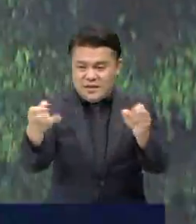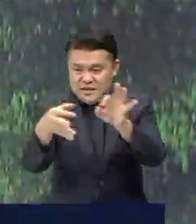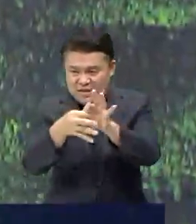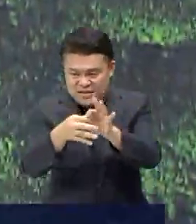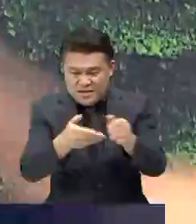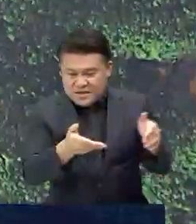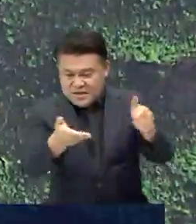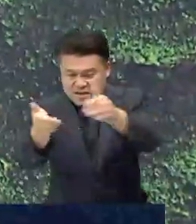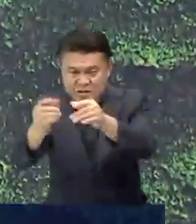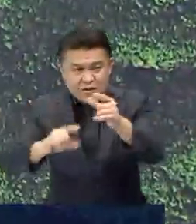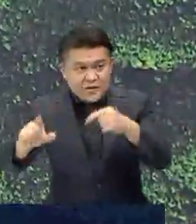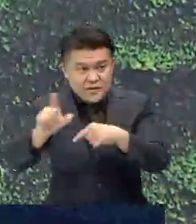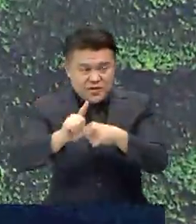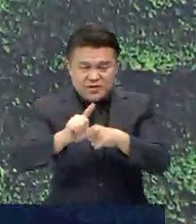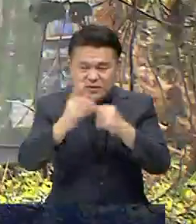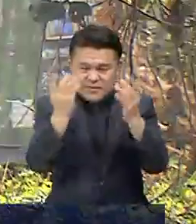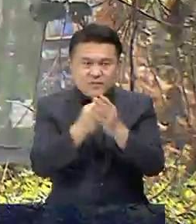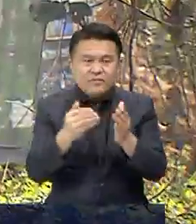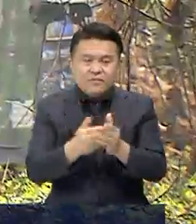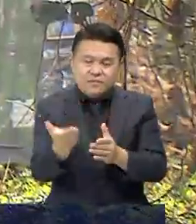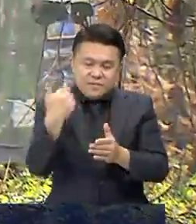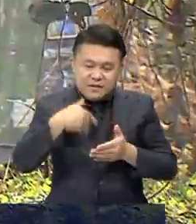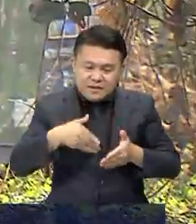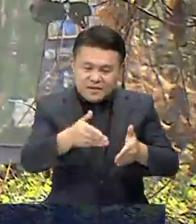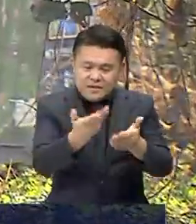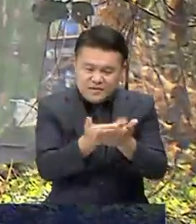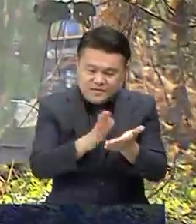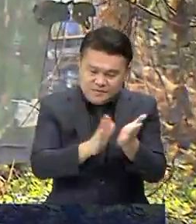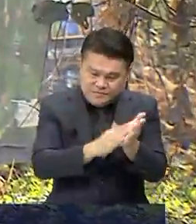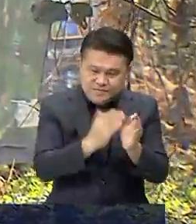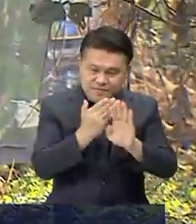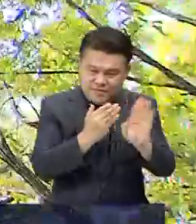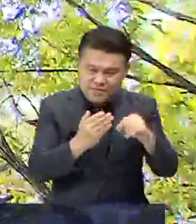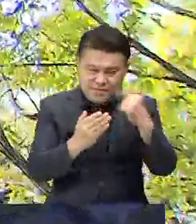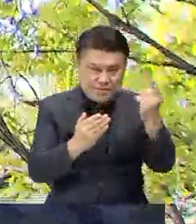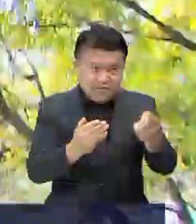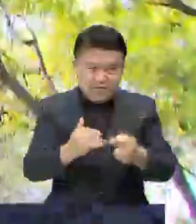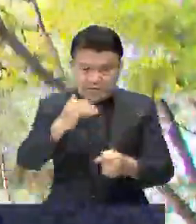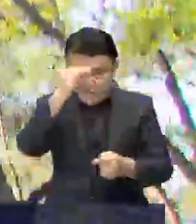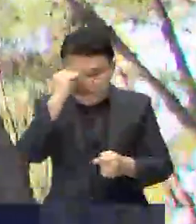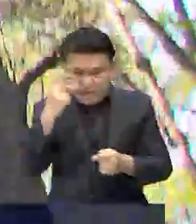기존 길을 재정비하고 전망대와 데크 계단, 안내판 등을 설치해 11km 둘레길을